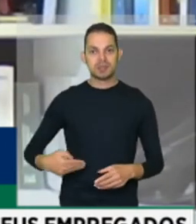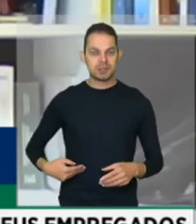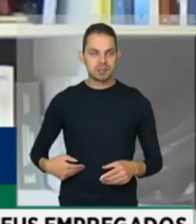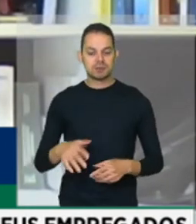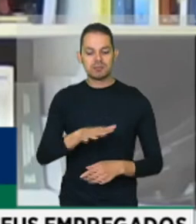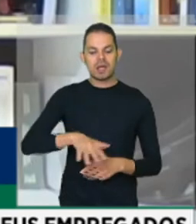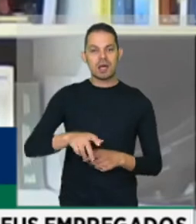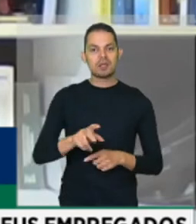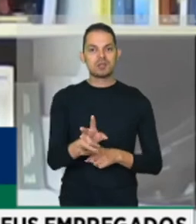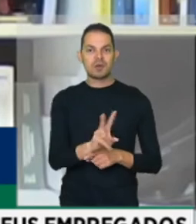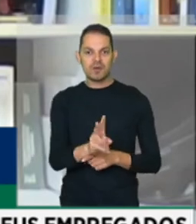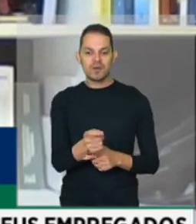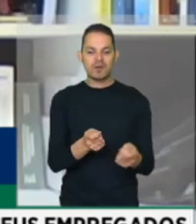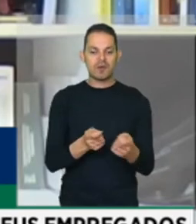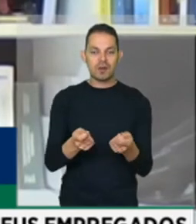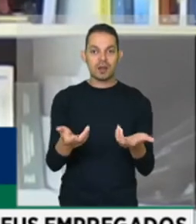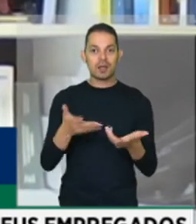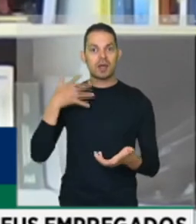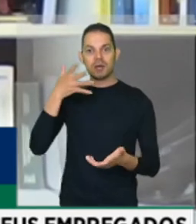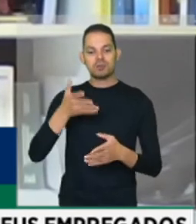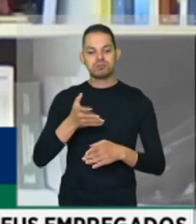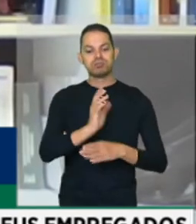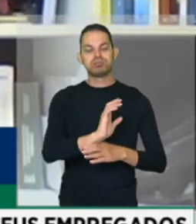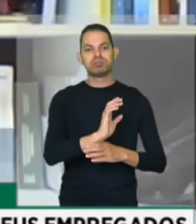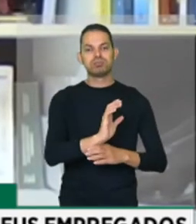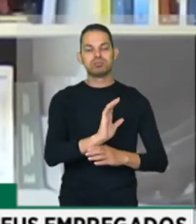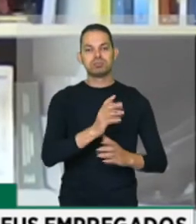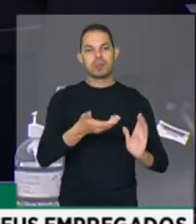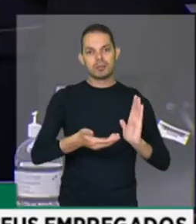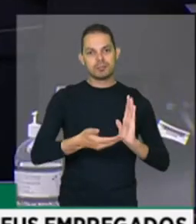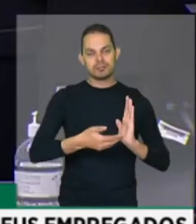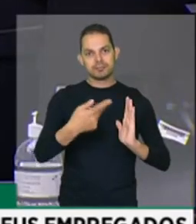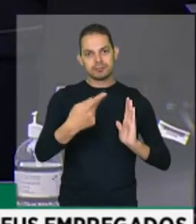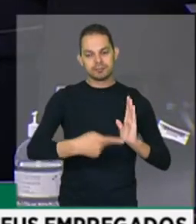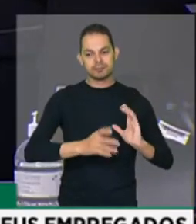FARMÁCIA POPULAR, PEÇO O REGISTROS NA VOZ DO BRASIL, SENHOR PRESIDENTE. [PRESIDENTE]: OBRIGADO,